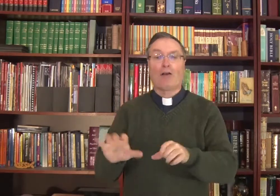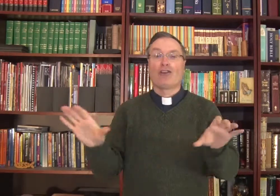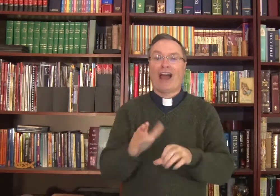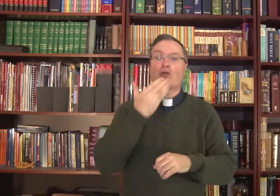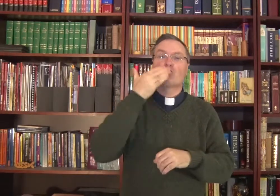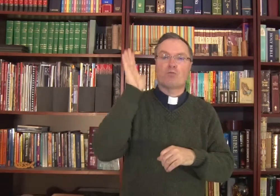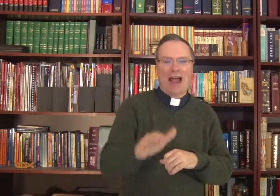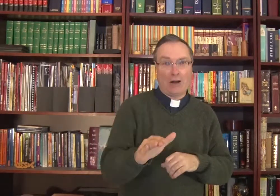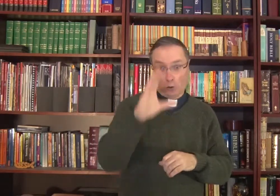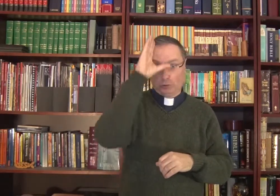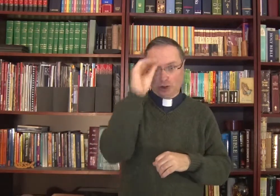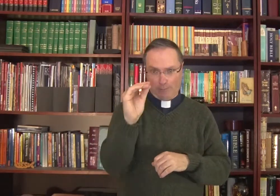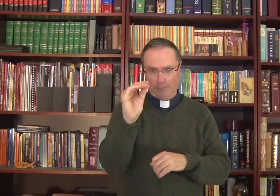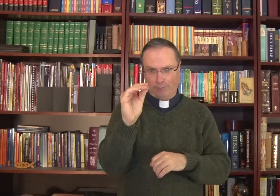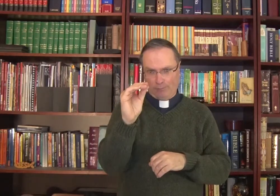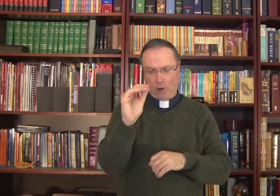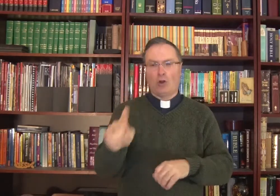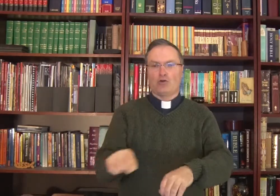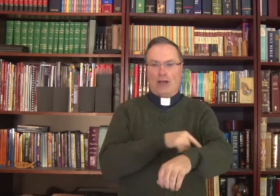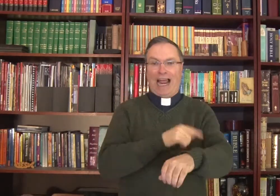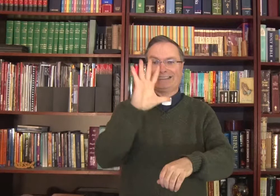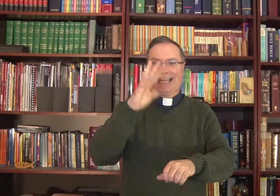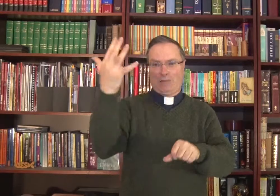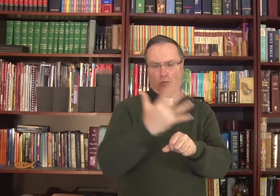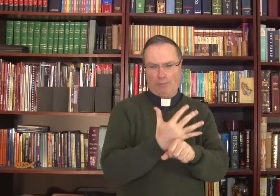de faire du mal aux hommes durant cinq mois.